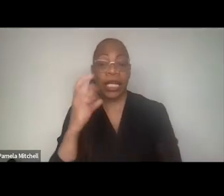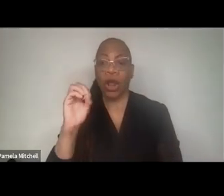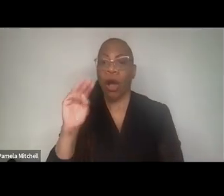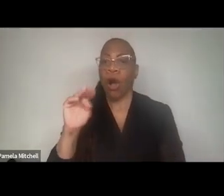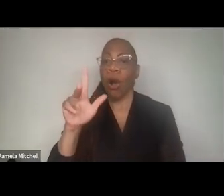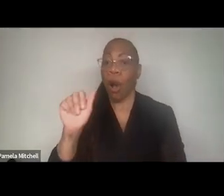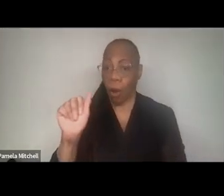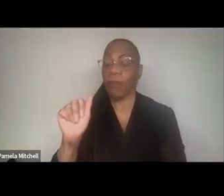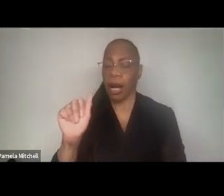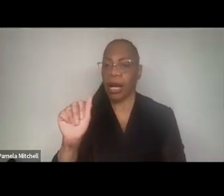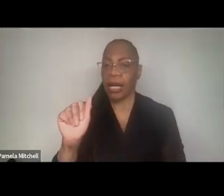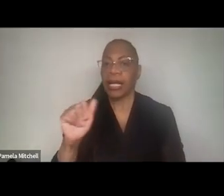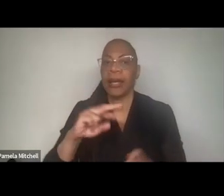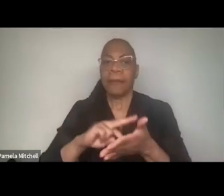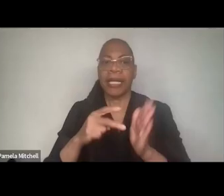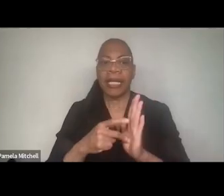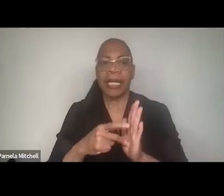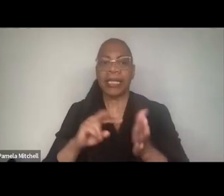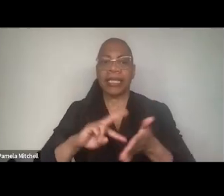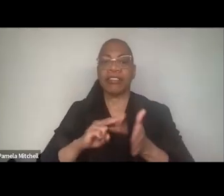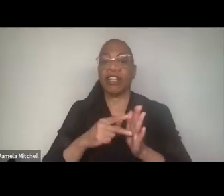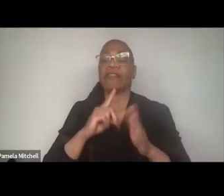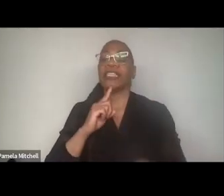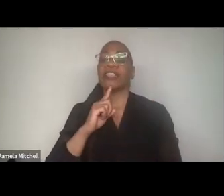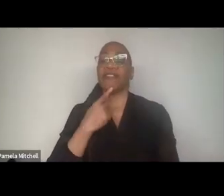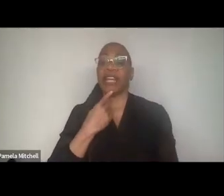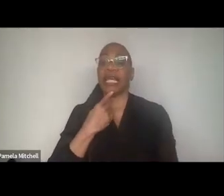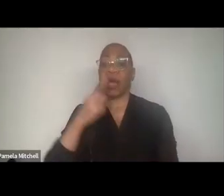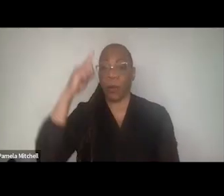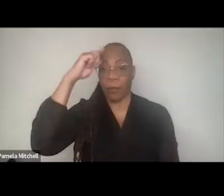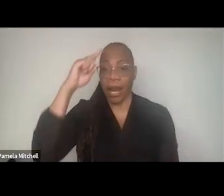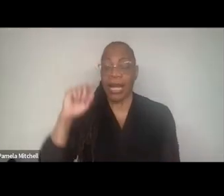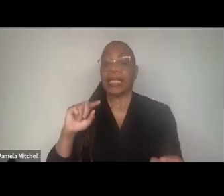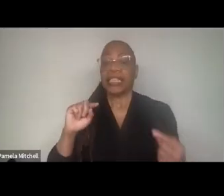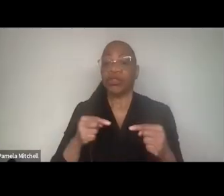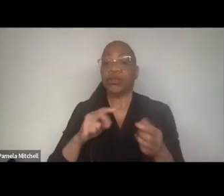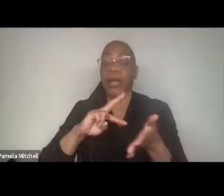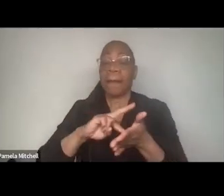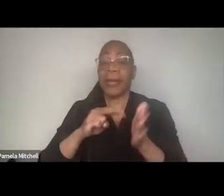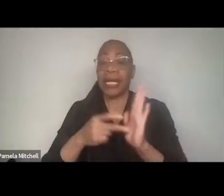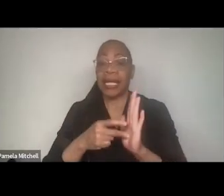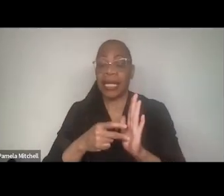Y esa es la definición de lesión cerebral grave, coma o pérdida de conciencia... Lo siento, coma.